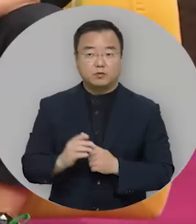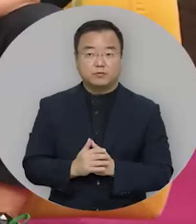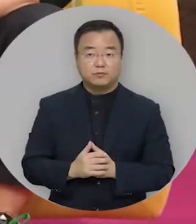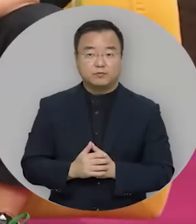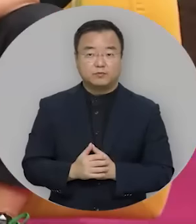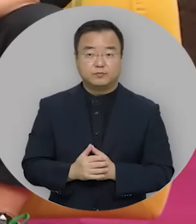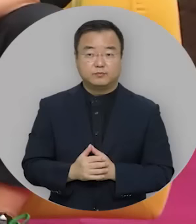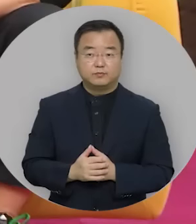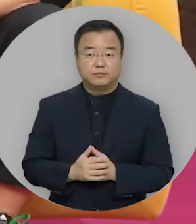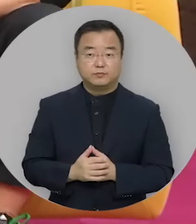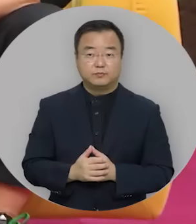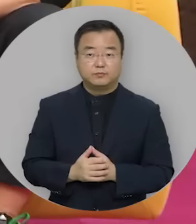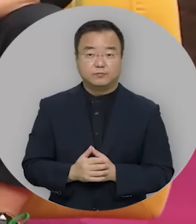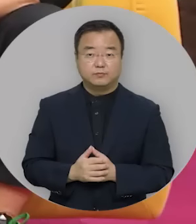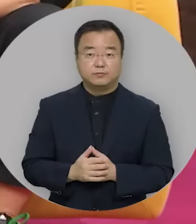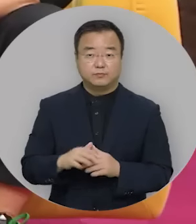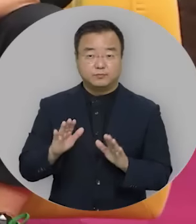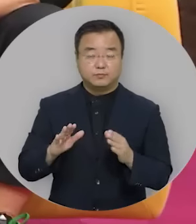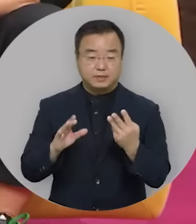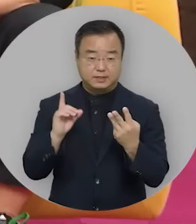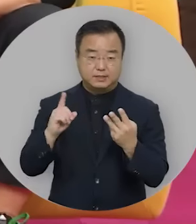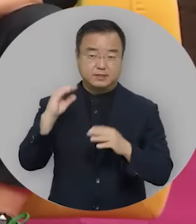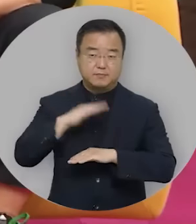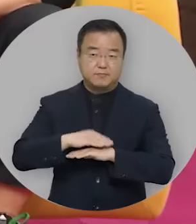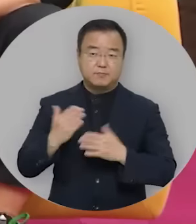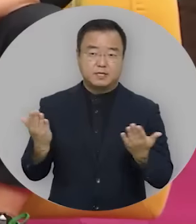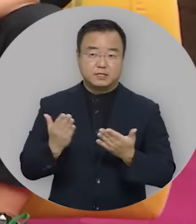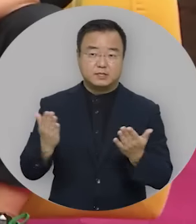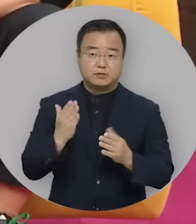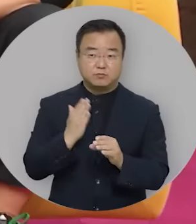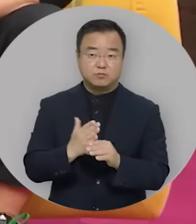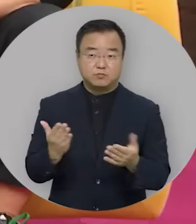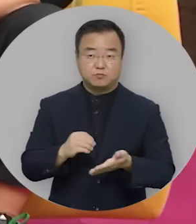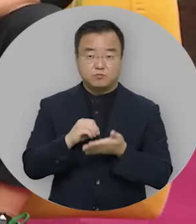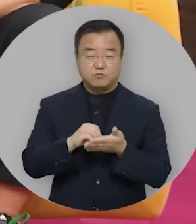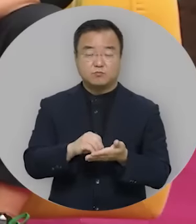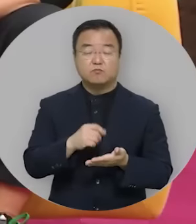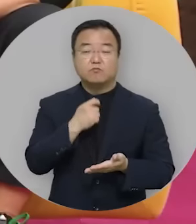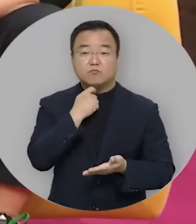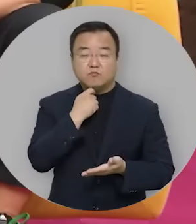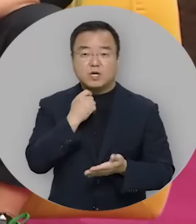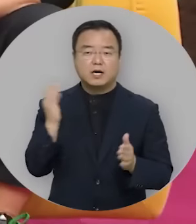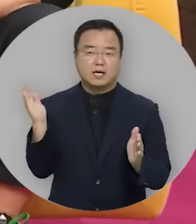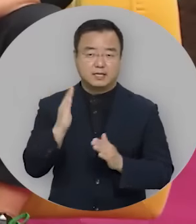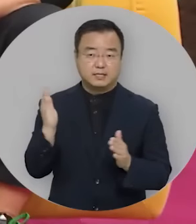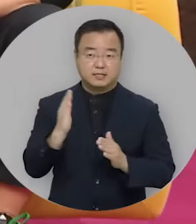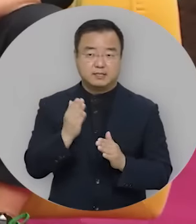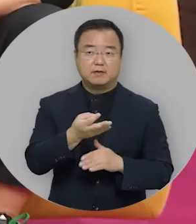이 친구 같은 경우에는 이 3D 프린팅 관련 업종에 종사하고 싶다는 생각이